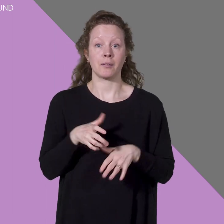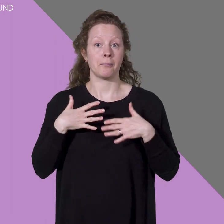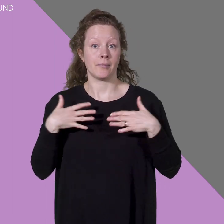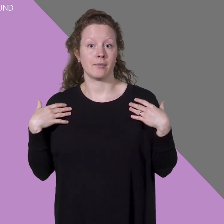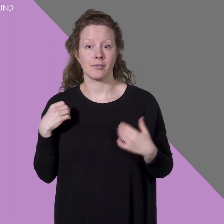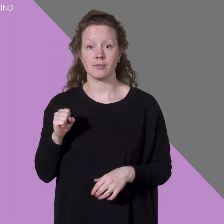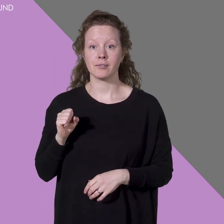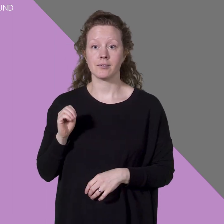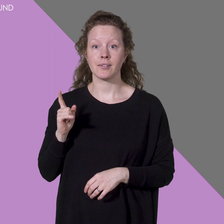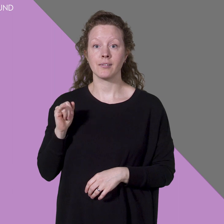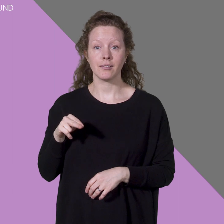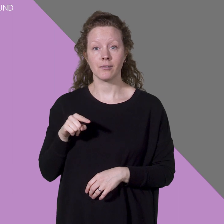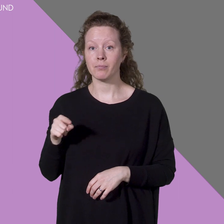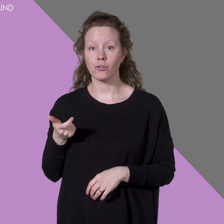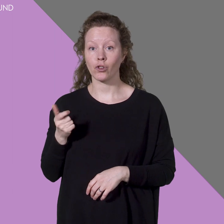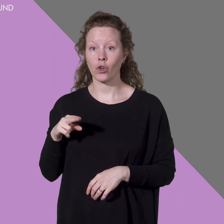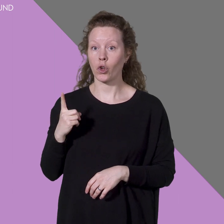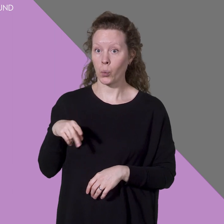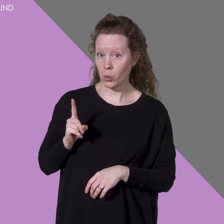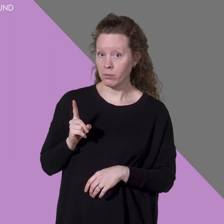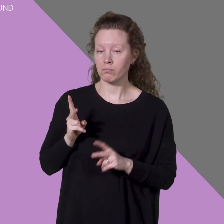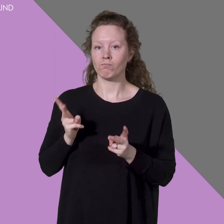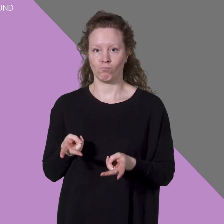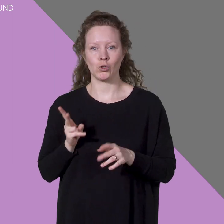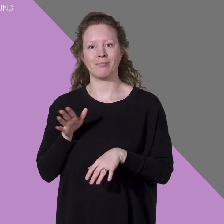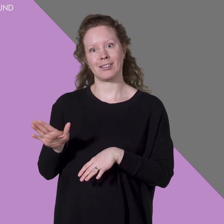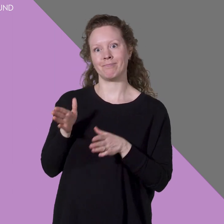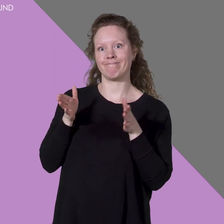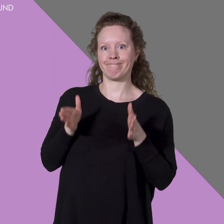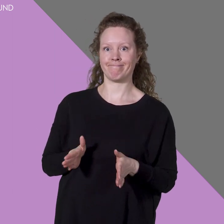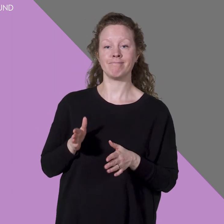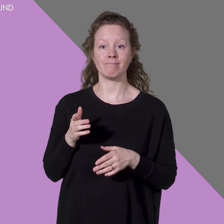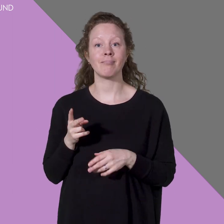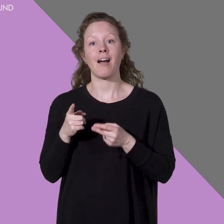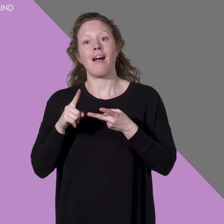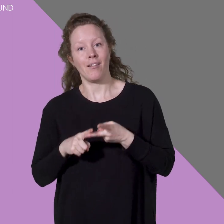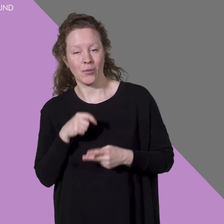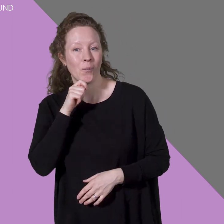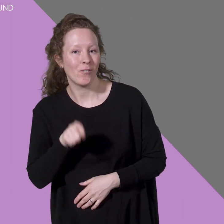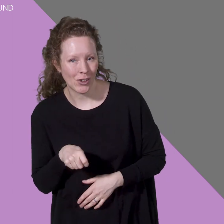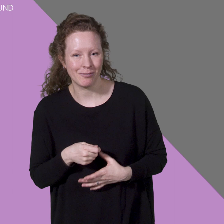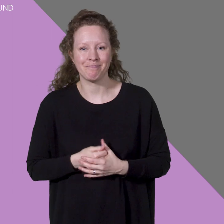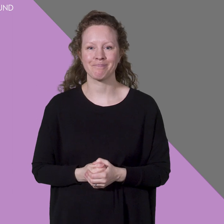Pirkko Selin-Grönlund, som samtidigt är gruppens andra ordförande, -